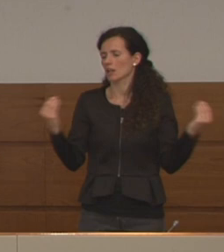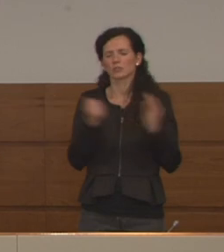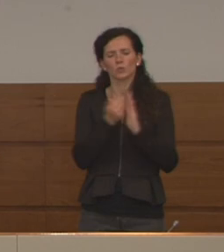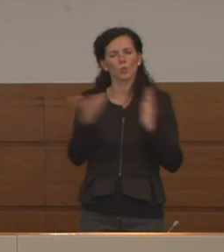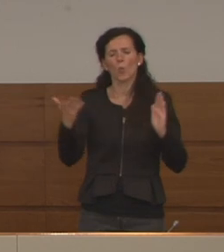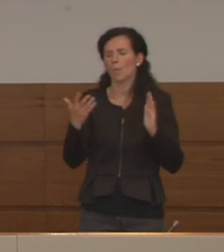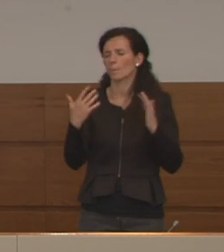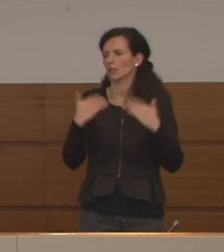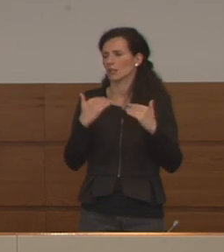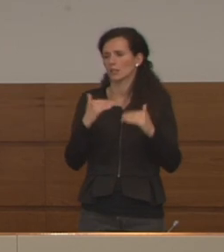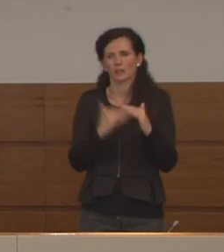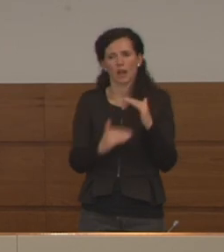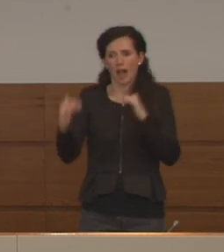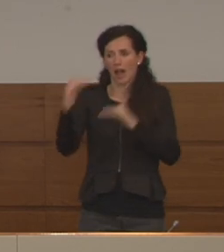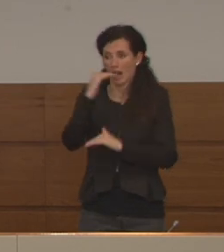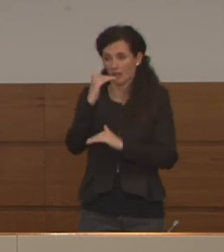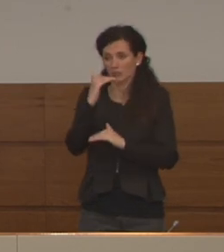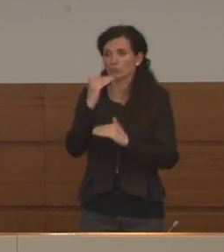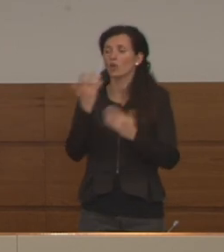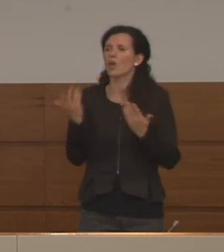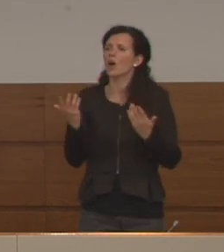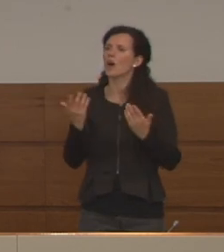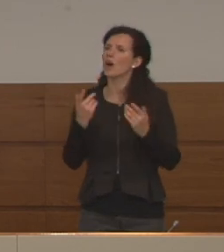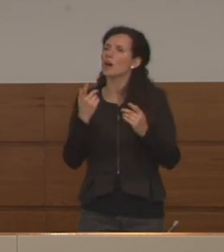bisogno, se ci fosse bisogno ricordarlo,